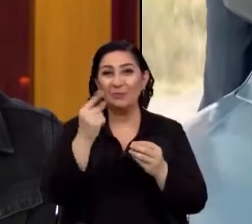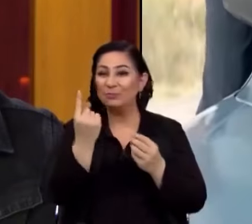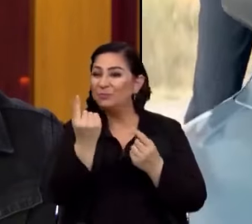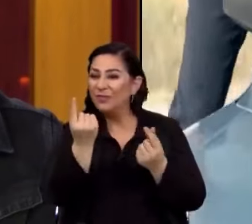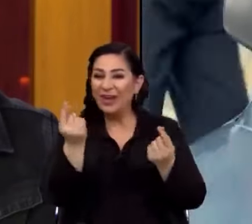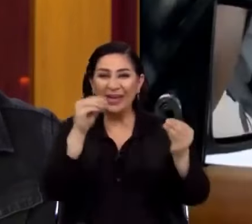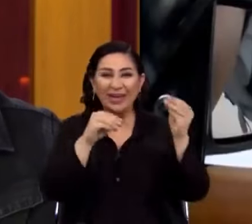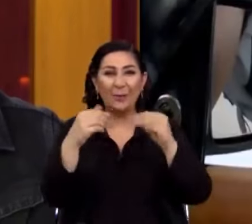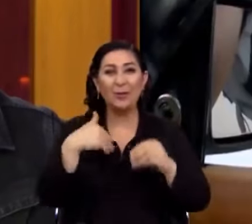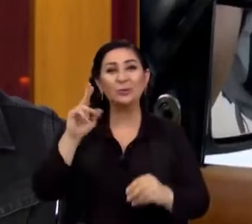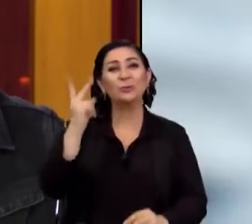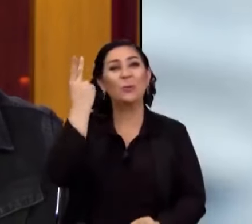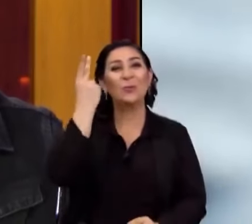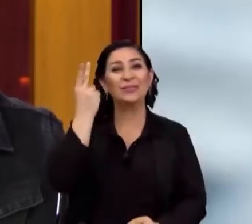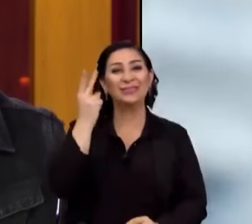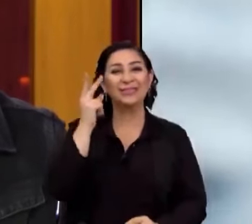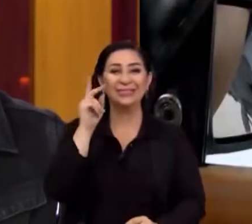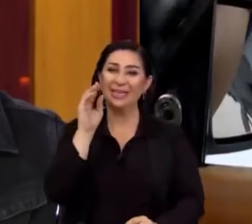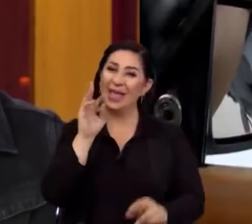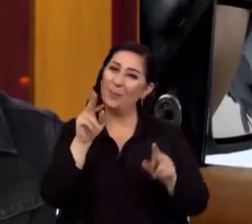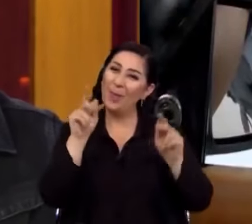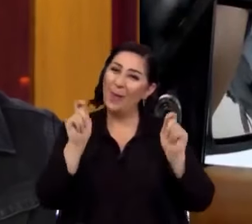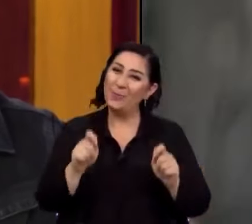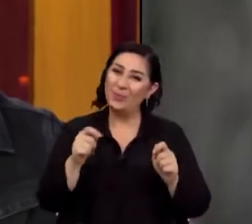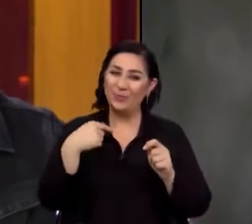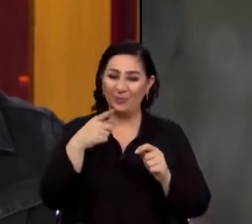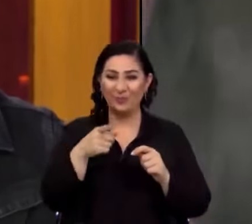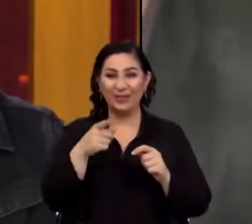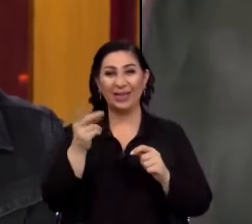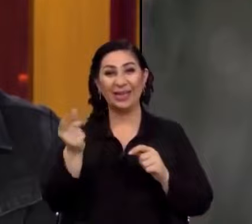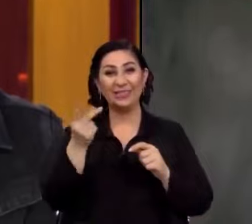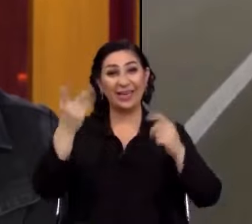ben de böyle bir sürpriz yumurta gibi çıktım oradan Kaçak yenilere de gönderme